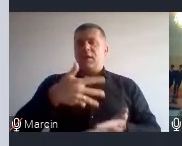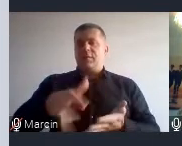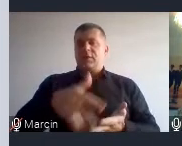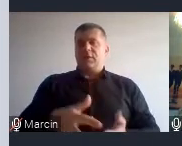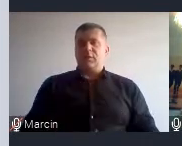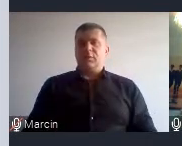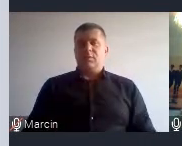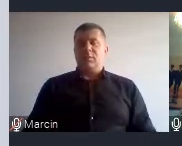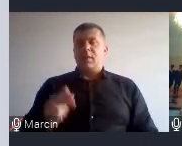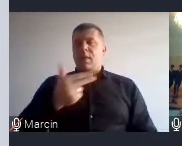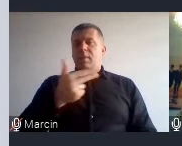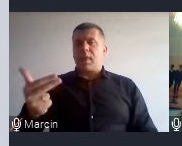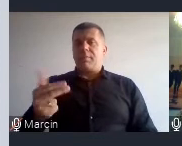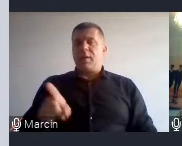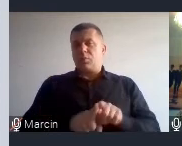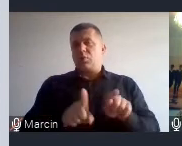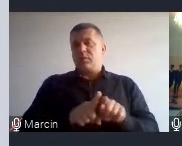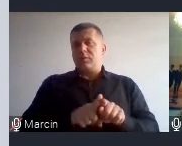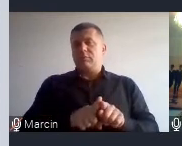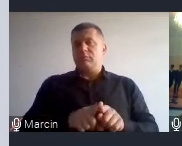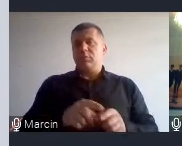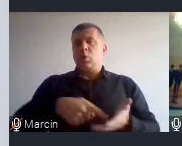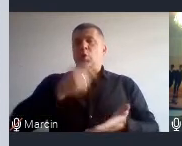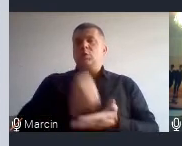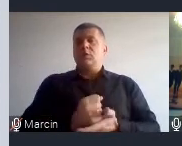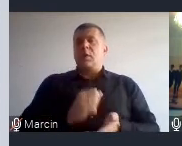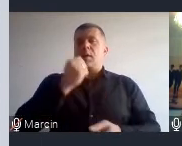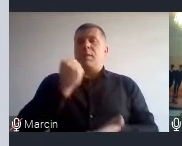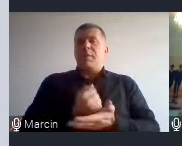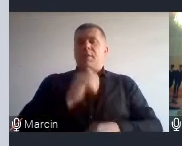Ten temat reguluje również ustawa Prawo Zamówień Publicznych.